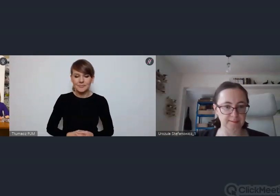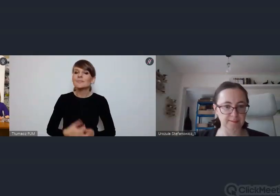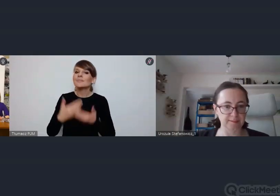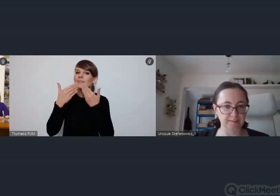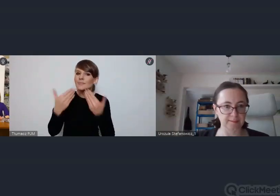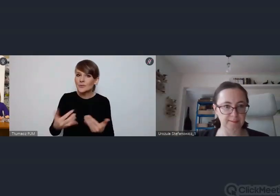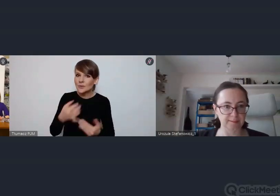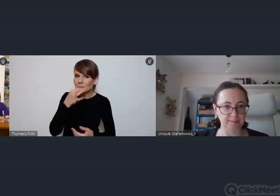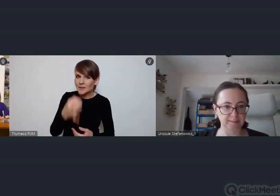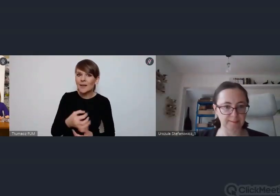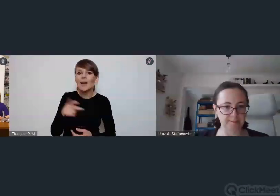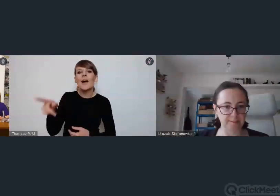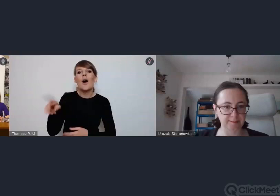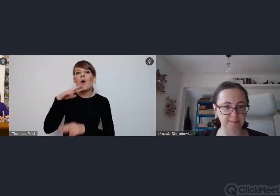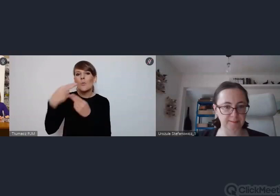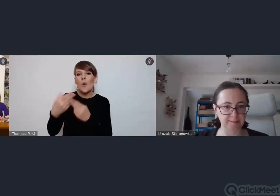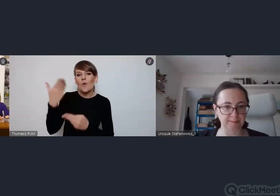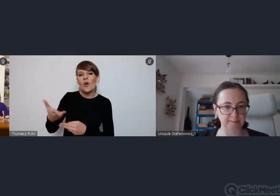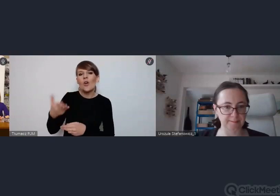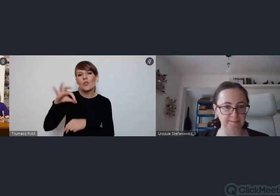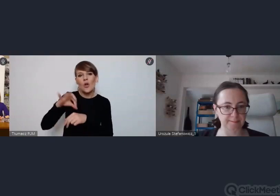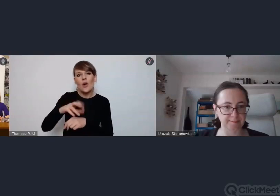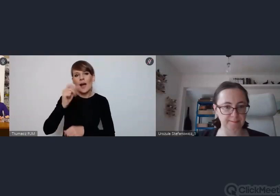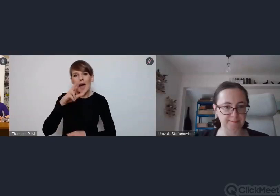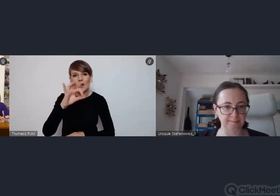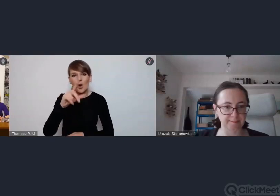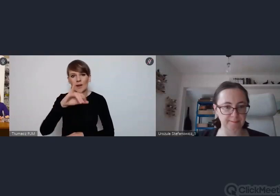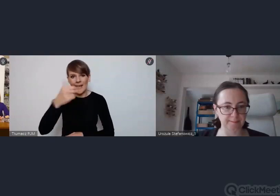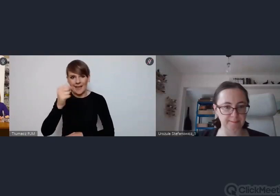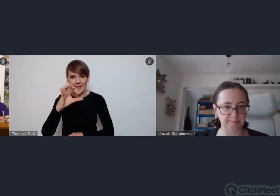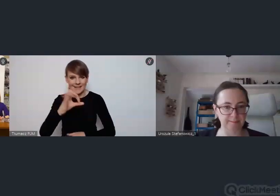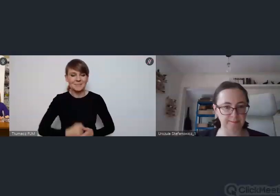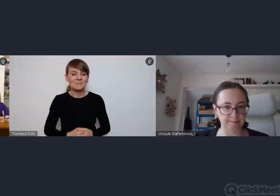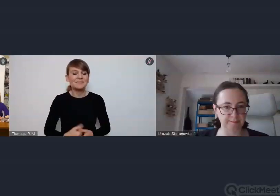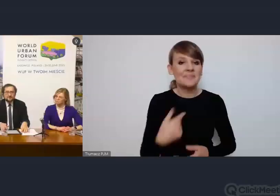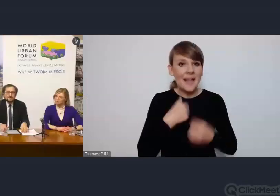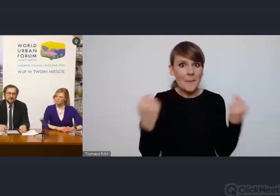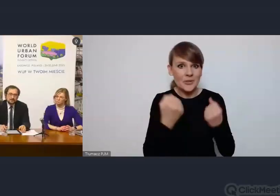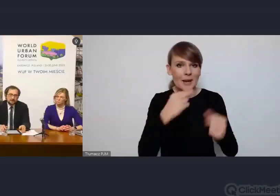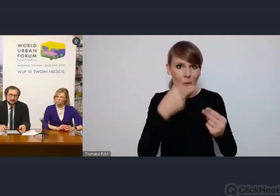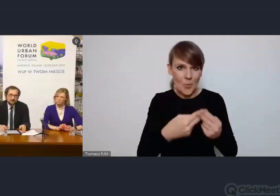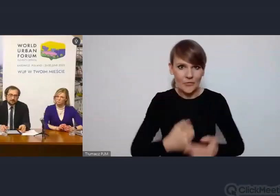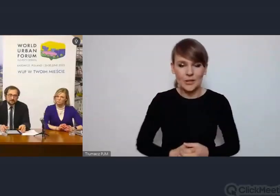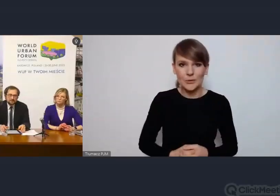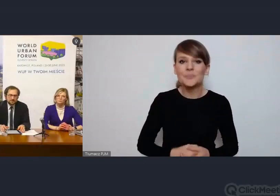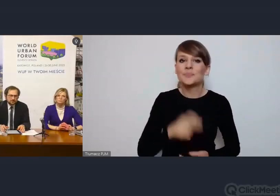Tak, dziękuję bardzo, Pan doktor Karol Janas odpowie na pytanie Pani Urszuli Postaram się. Tak, oczywiście miasta i organizacje pozarządowe